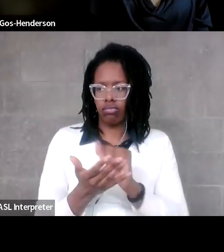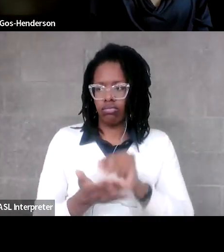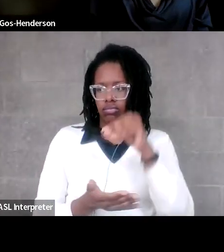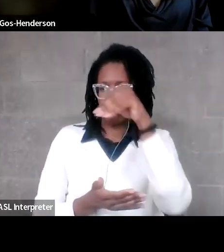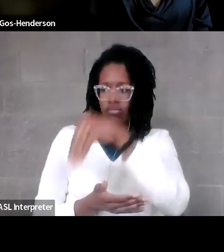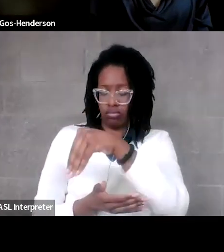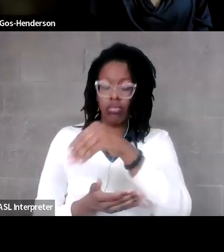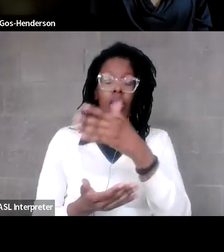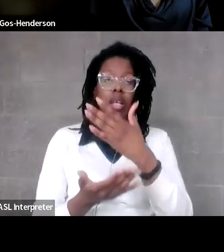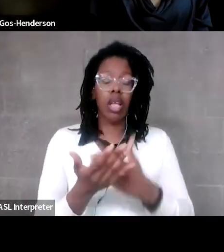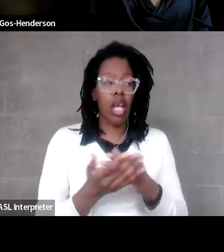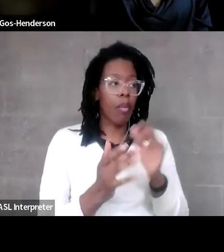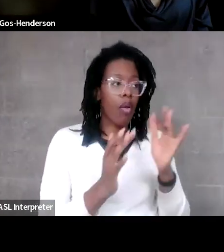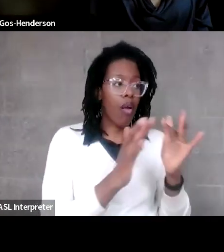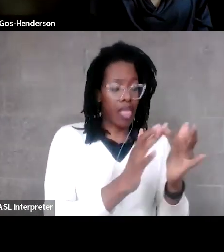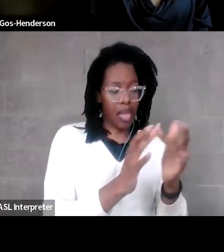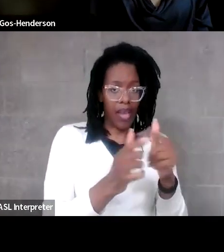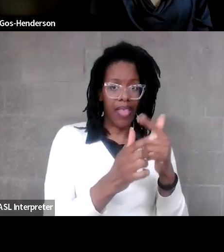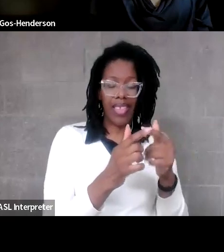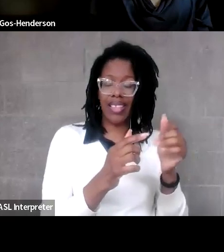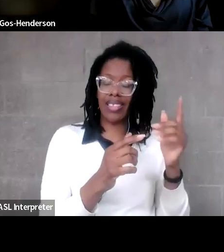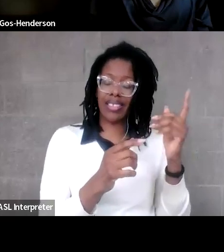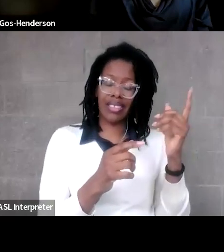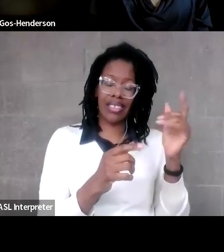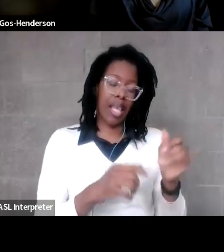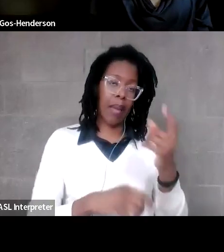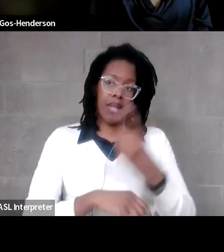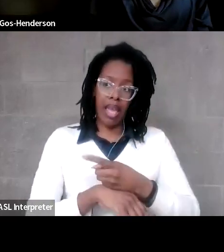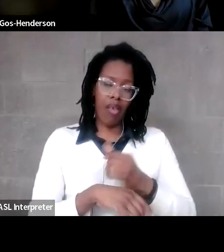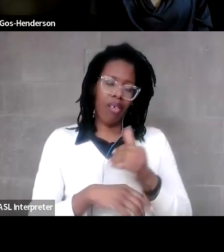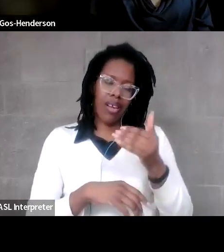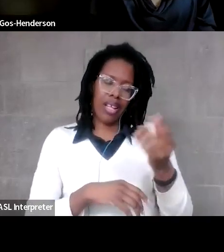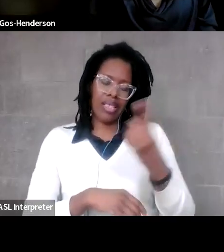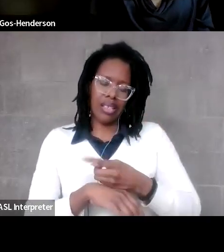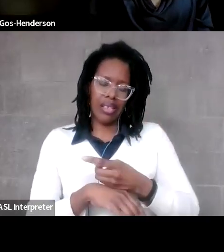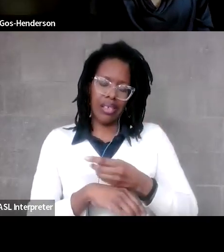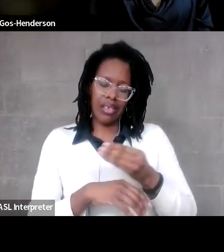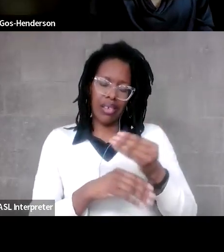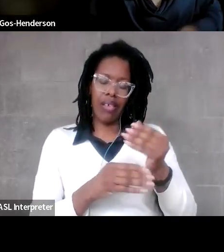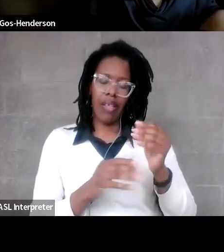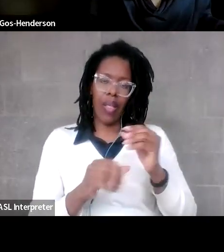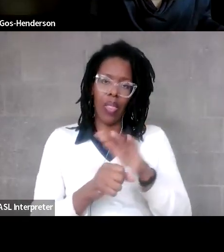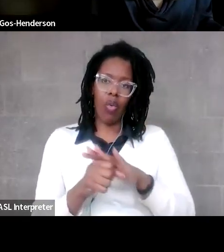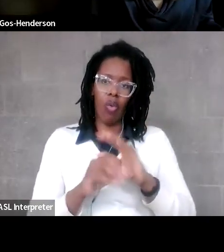luego la envía casi el mismo día o al siguiente día a la oficina local? Zuzanna, ¿quieres hablar un poco sobre eso?